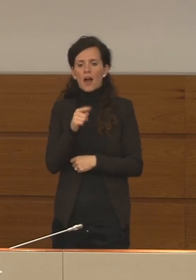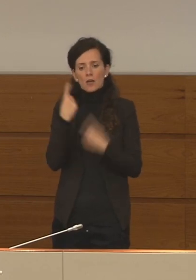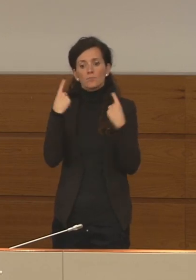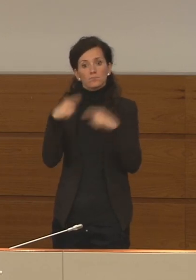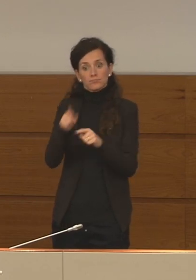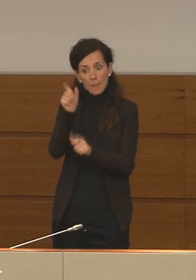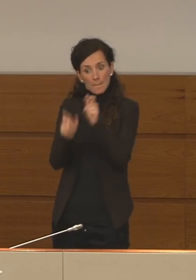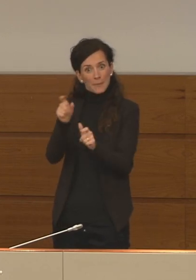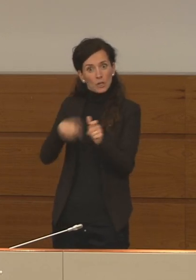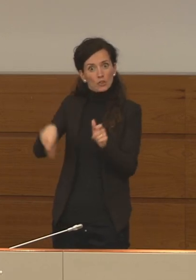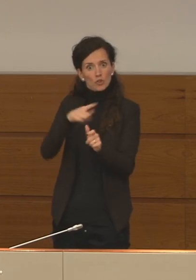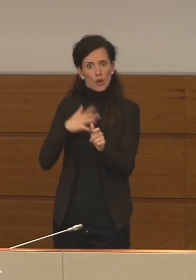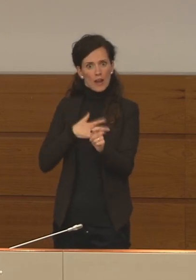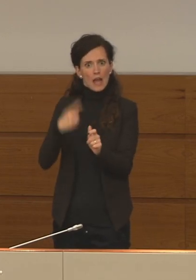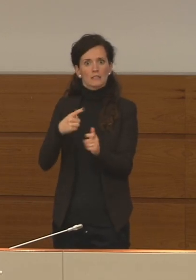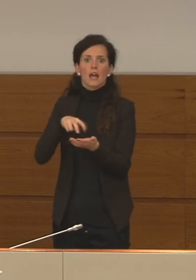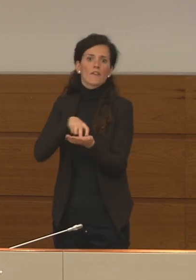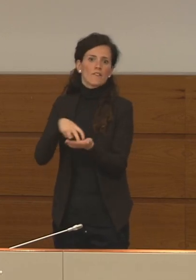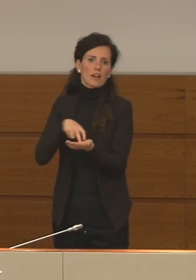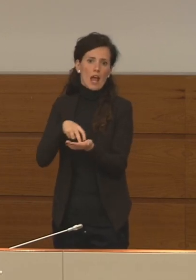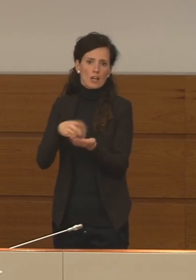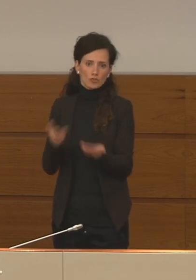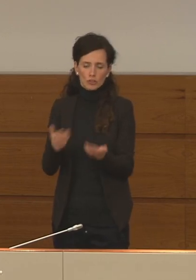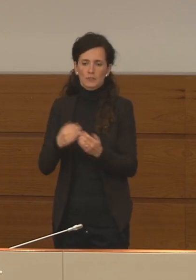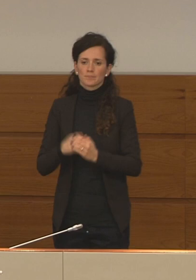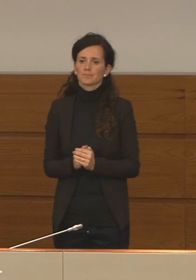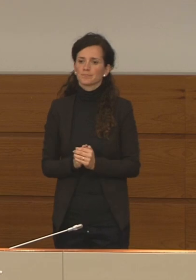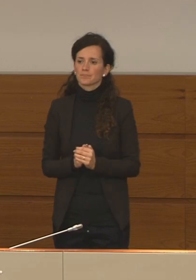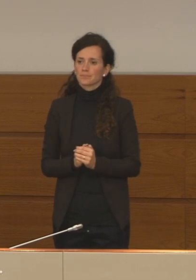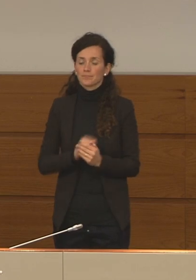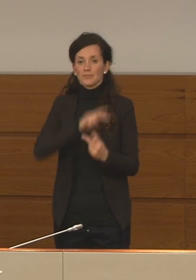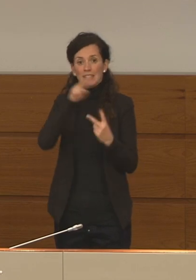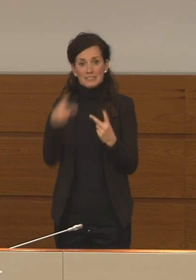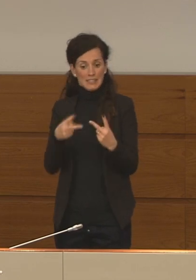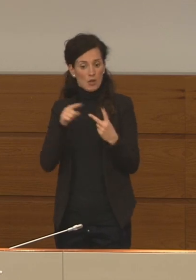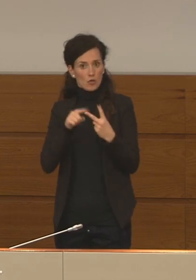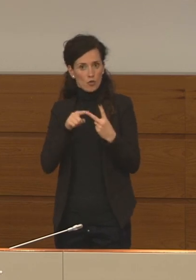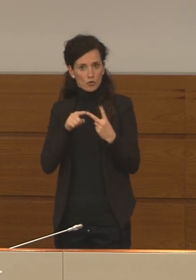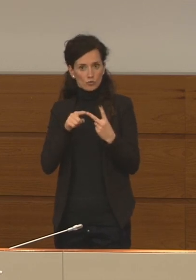La seconda considerazione che voglio condividere con voi riguarda il